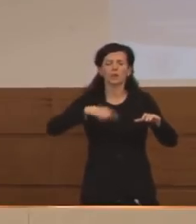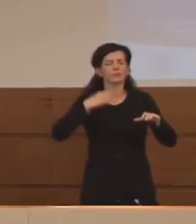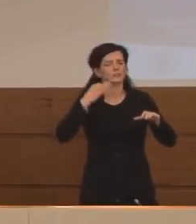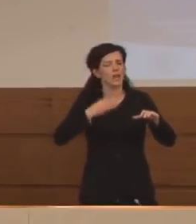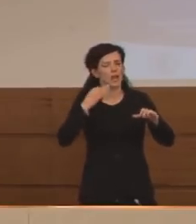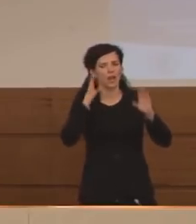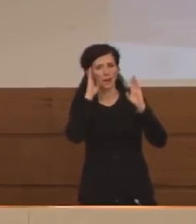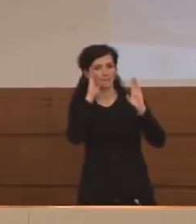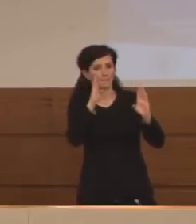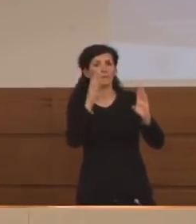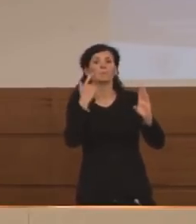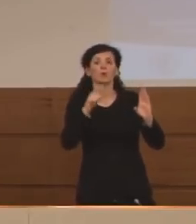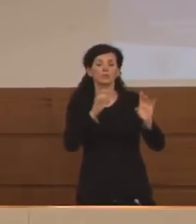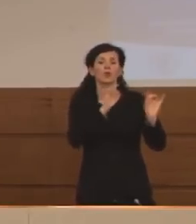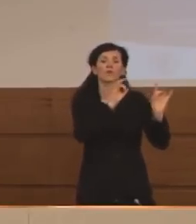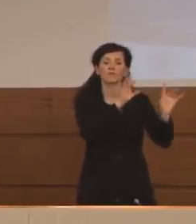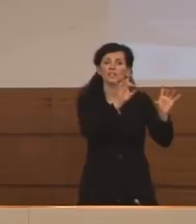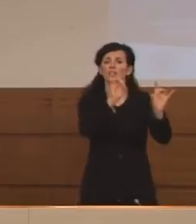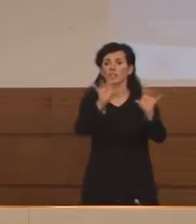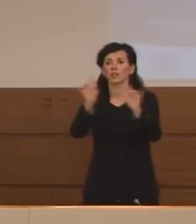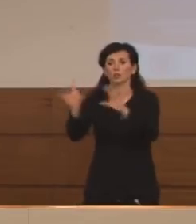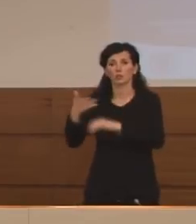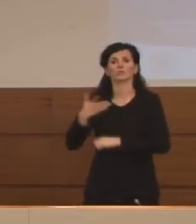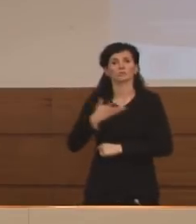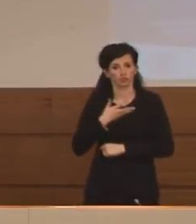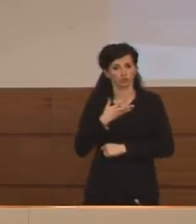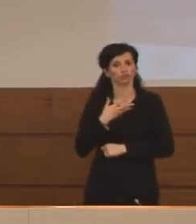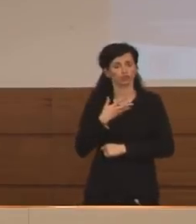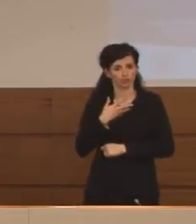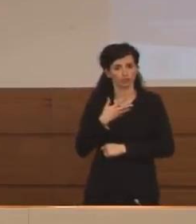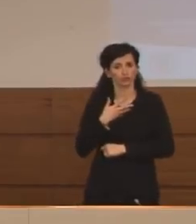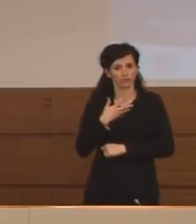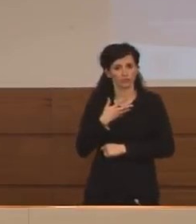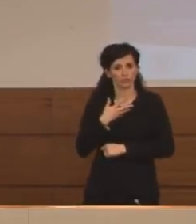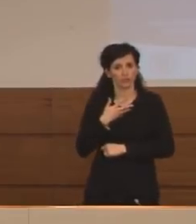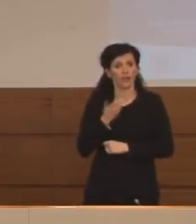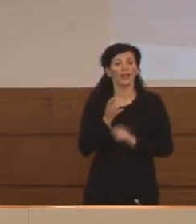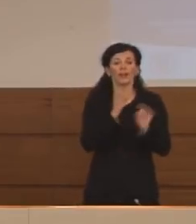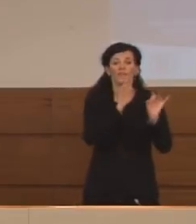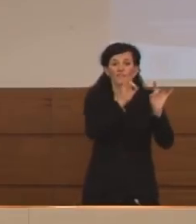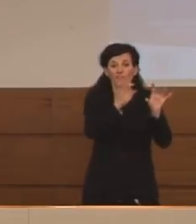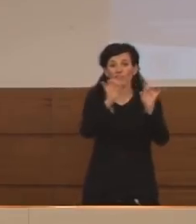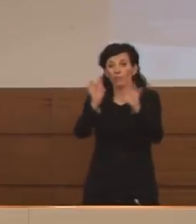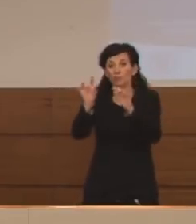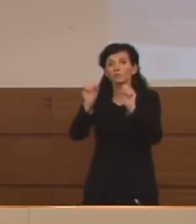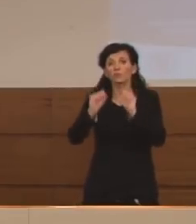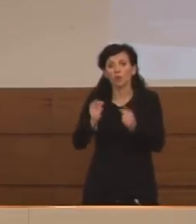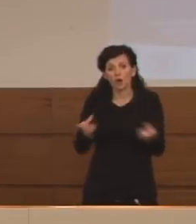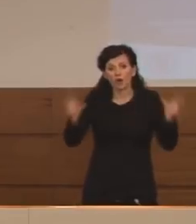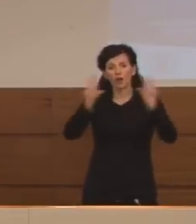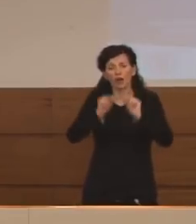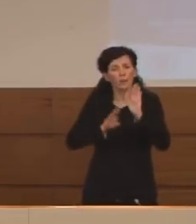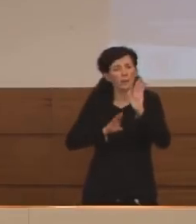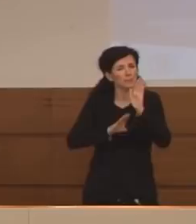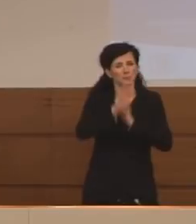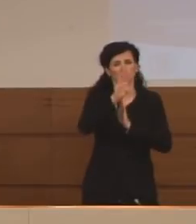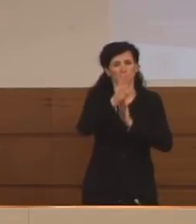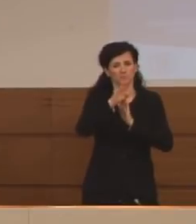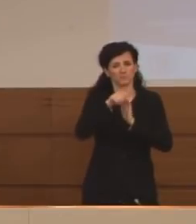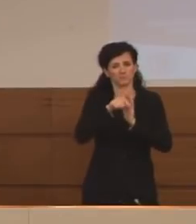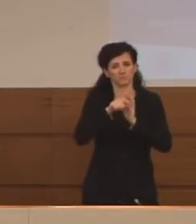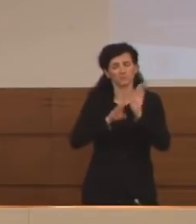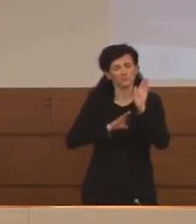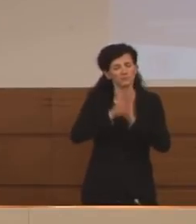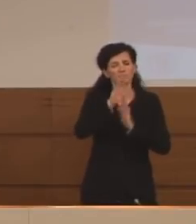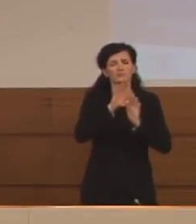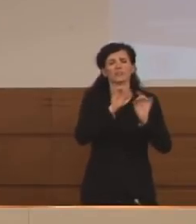e naturalmente questo potrà portare a nuovi picchi nell'infezione, diciamo di casi.